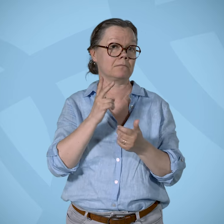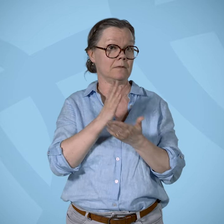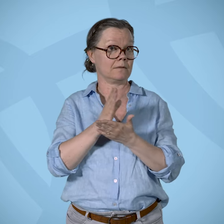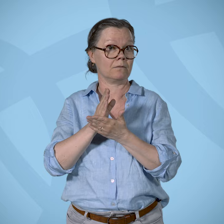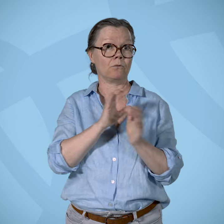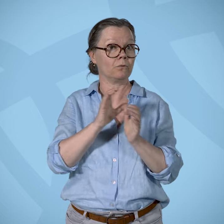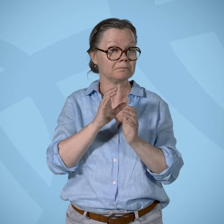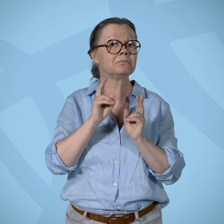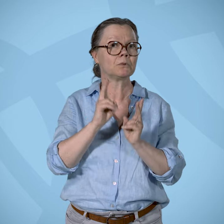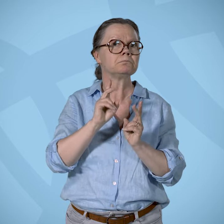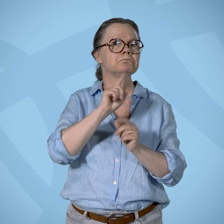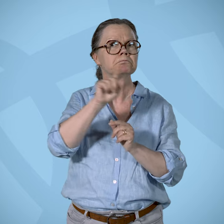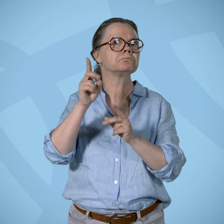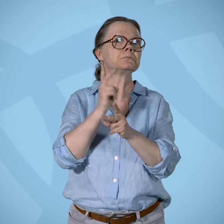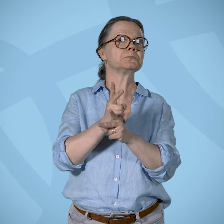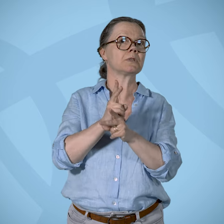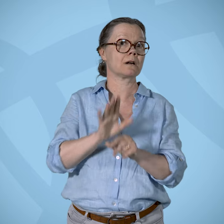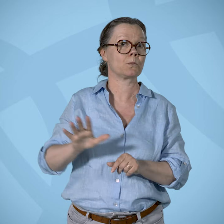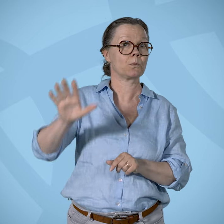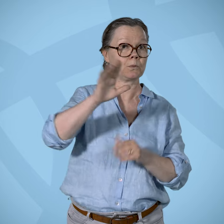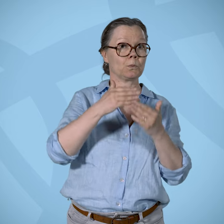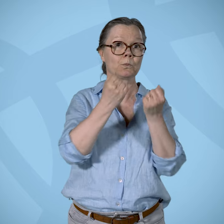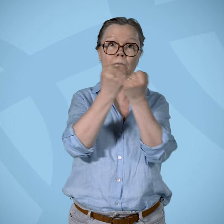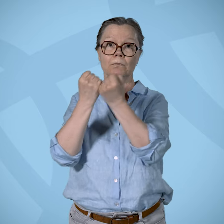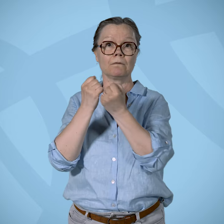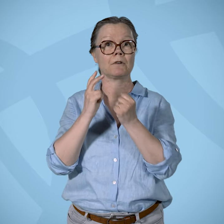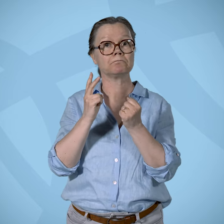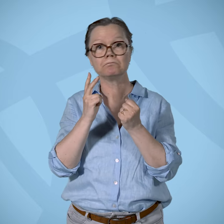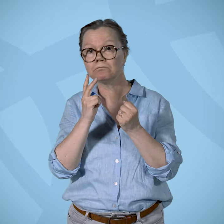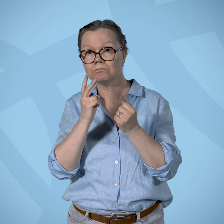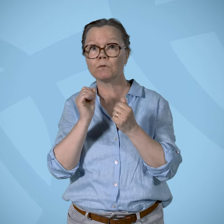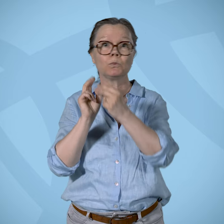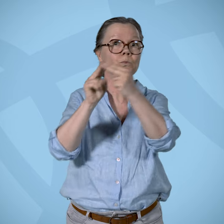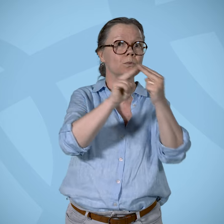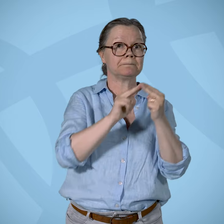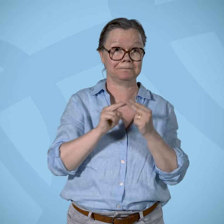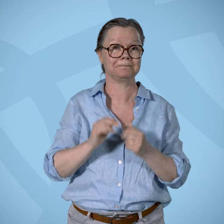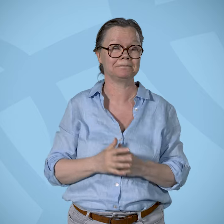Voit olla tarvittaessa yhteydessä muihin alueella toimiviin toimijoihin.